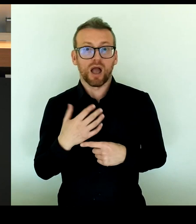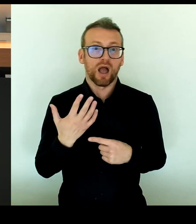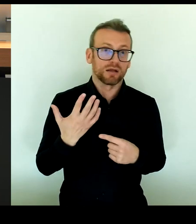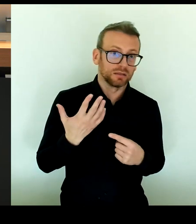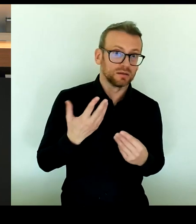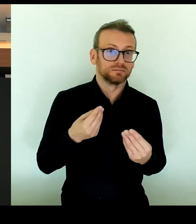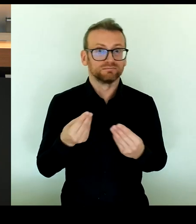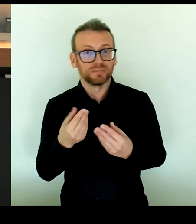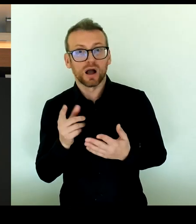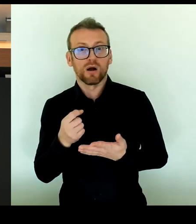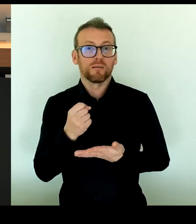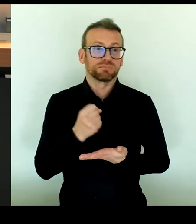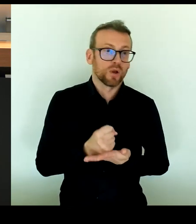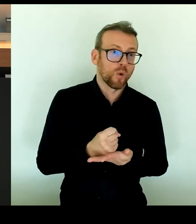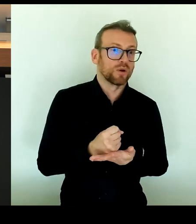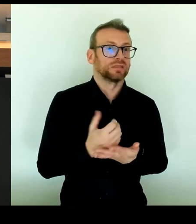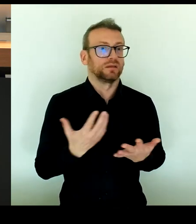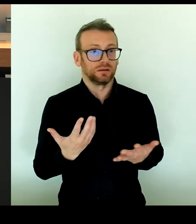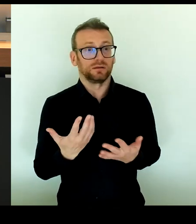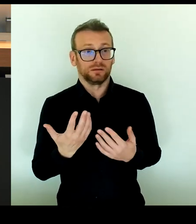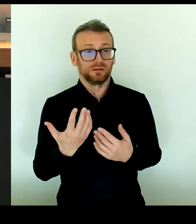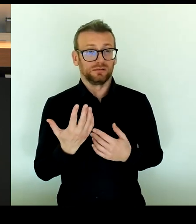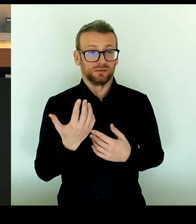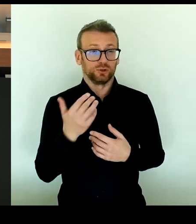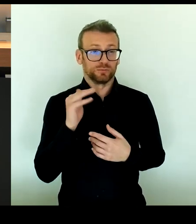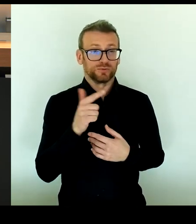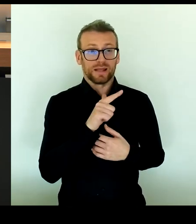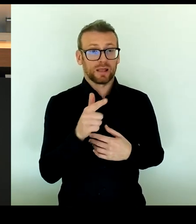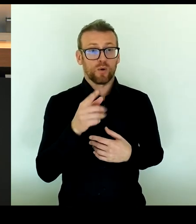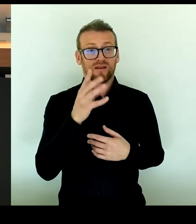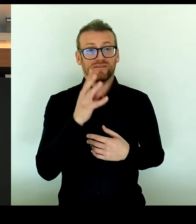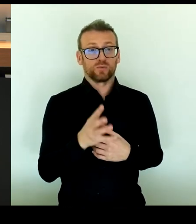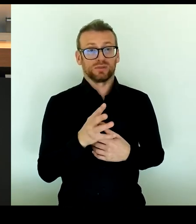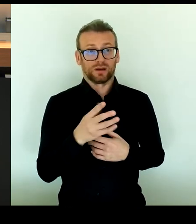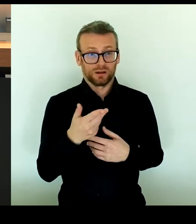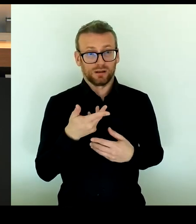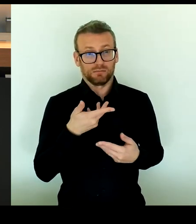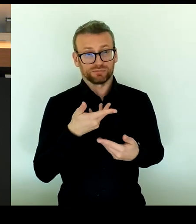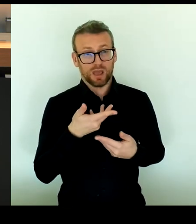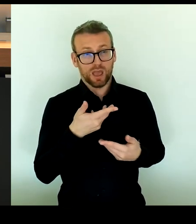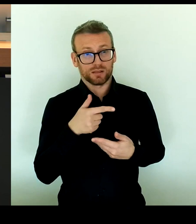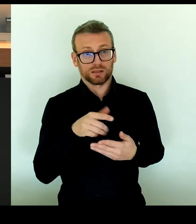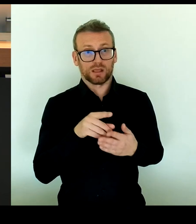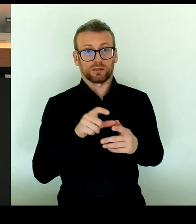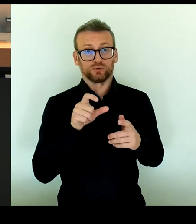Die Datenschutzbeauftragte hat sich sehr früh bemüht mit Orientierungshilfe und Checkliste Lösungen anzubieten.